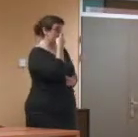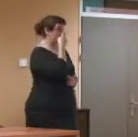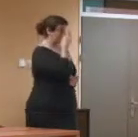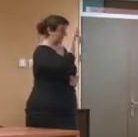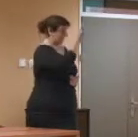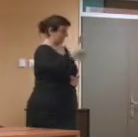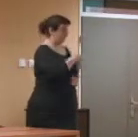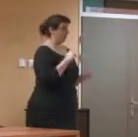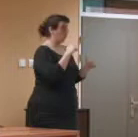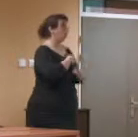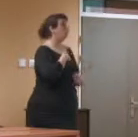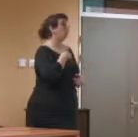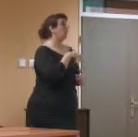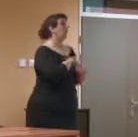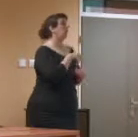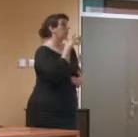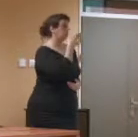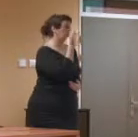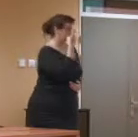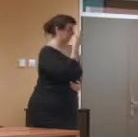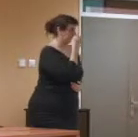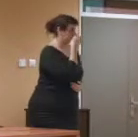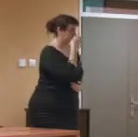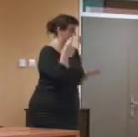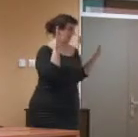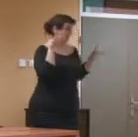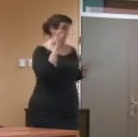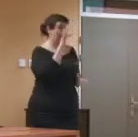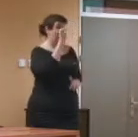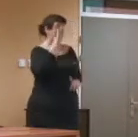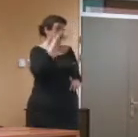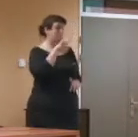Ángel Fenoll es otro de los chivatos, él es